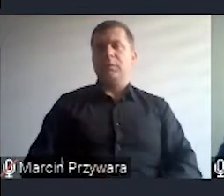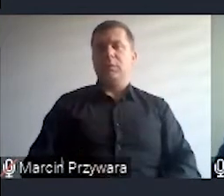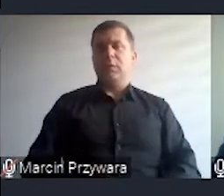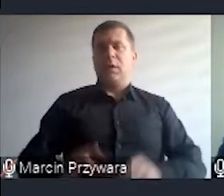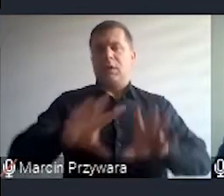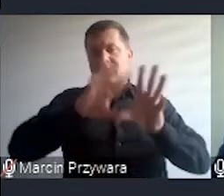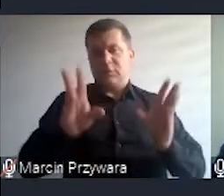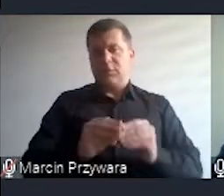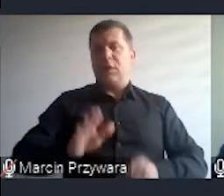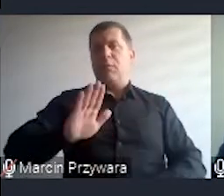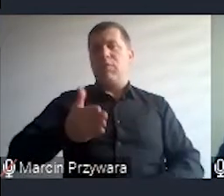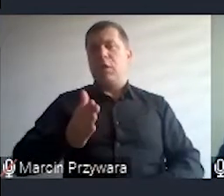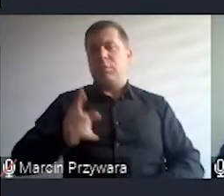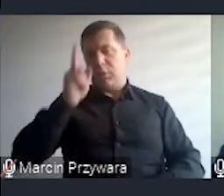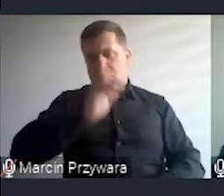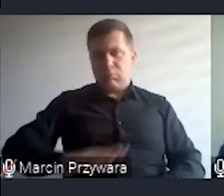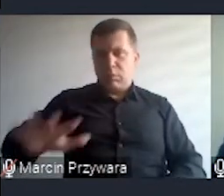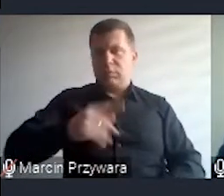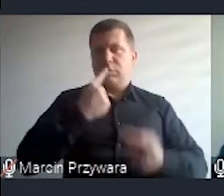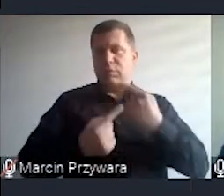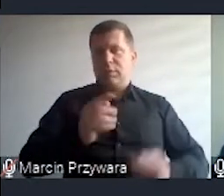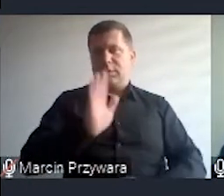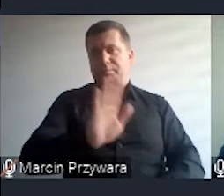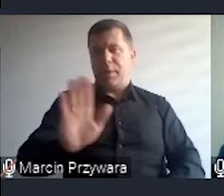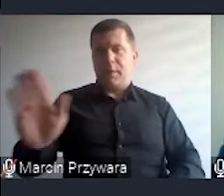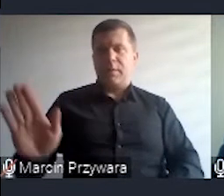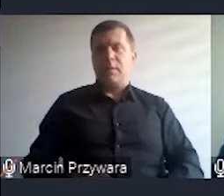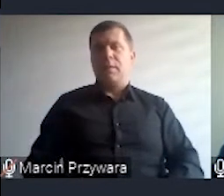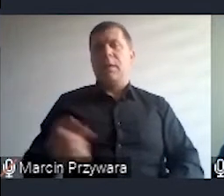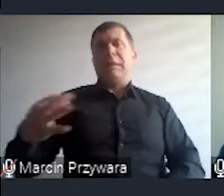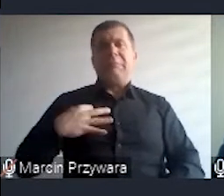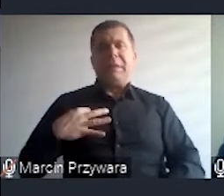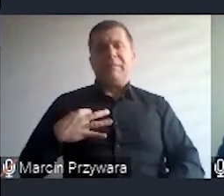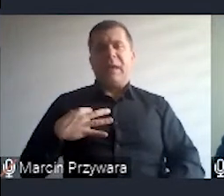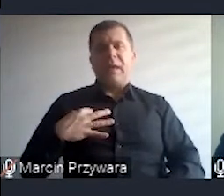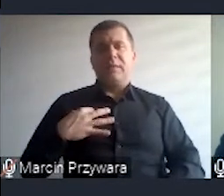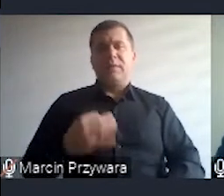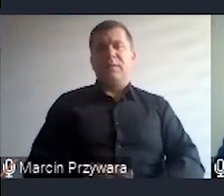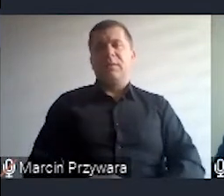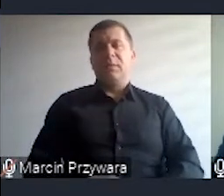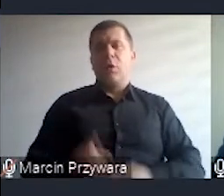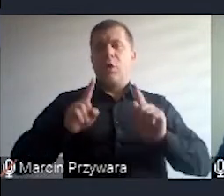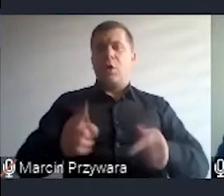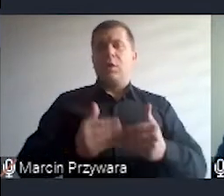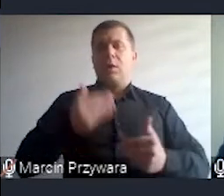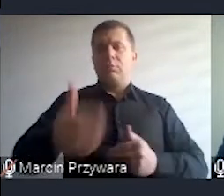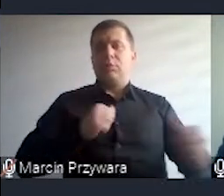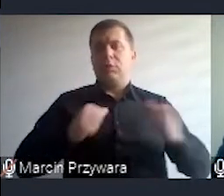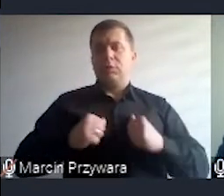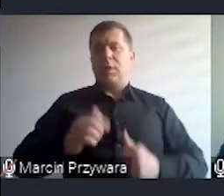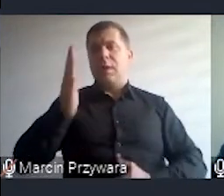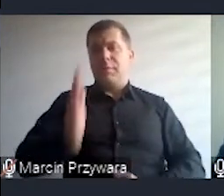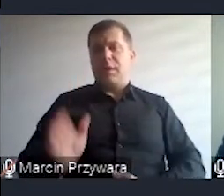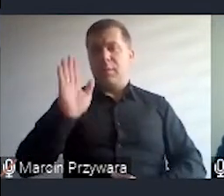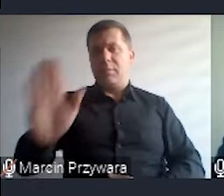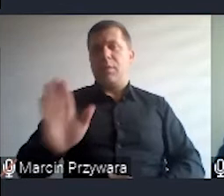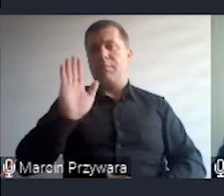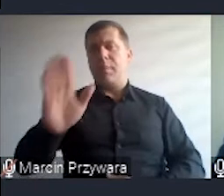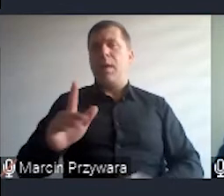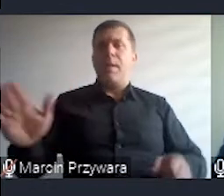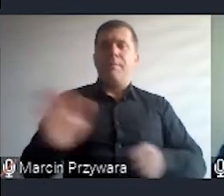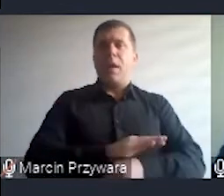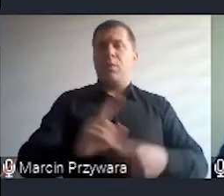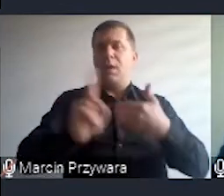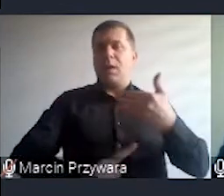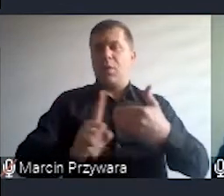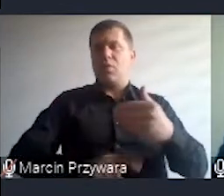Wszystkie podmioty publiczne taką politykę mają, podmioty prywatne, organizacje pozarządowe będą miały, bo mają pełną rachunkowość.